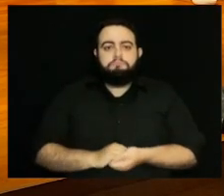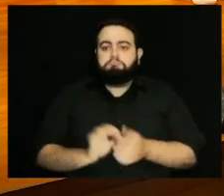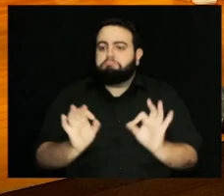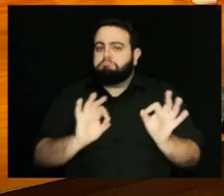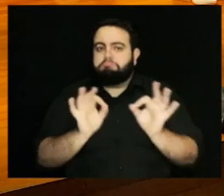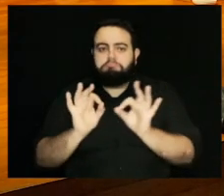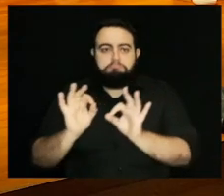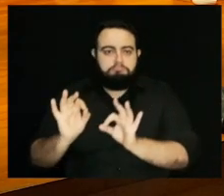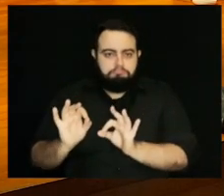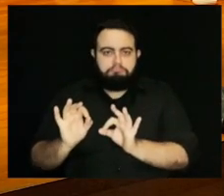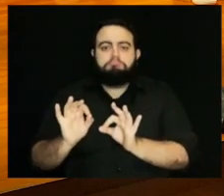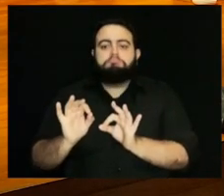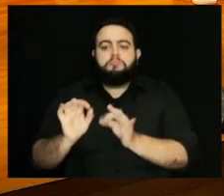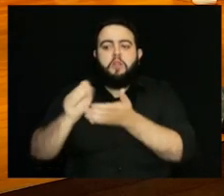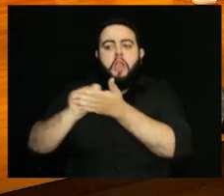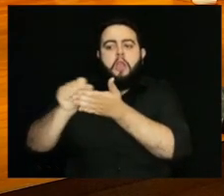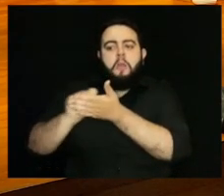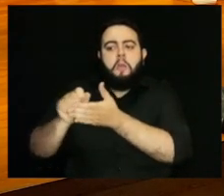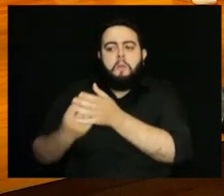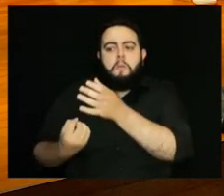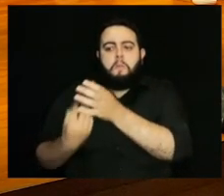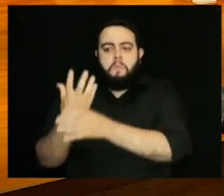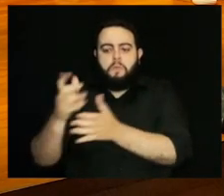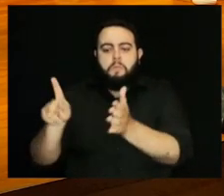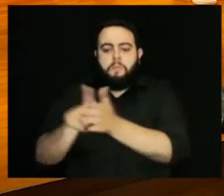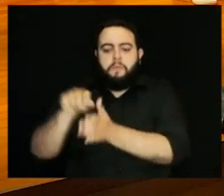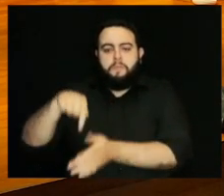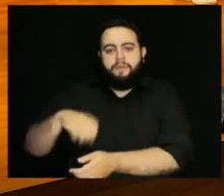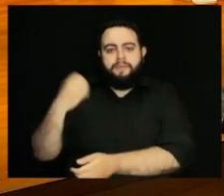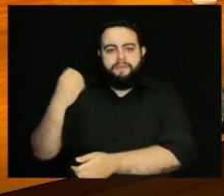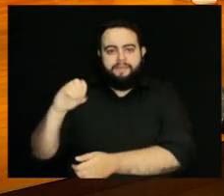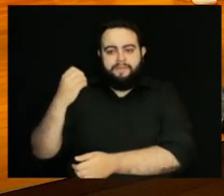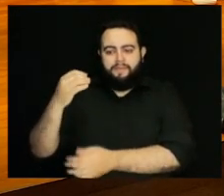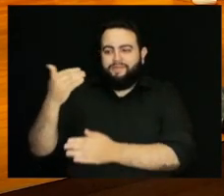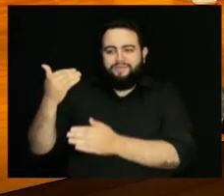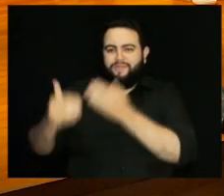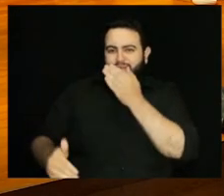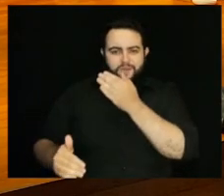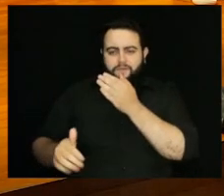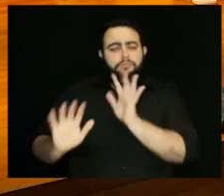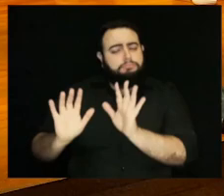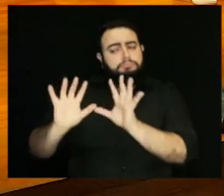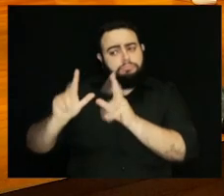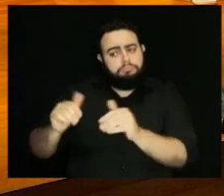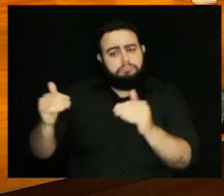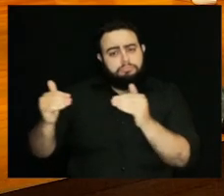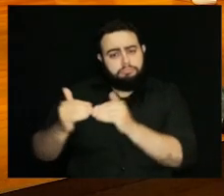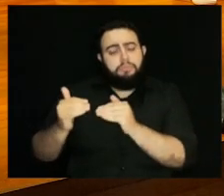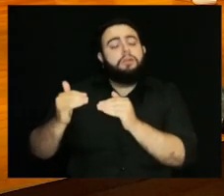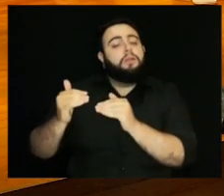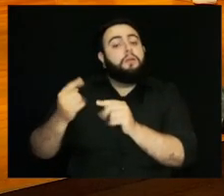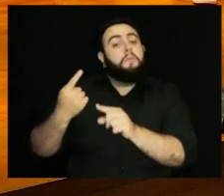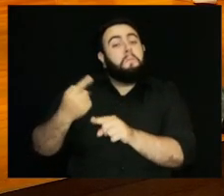esse bloqueio porque os discos que eram lançados eram os discos que eram lançados pelos artistas